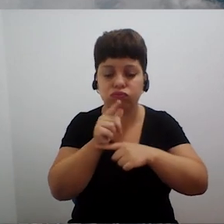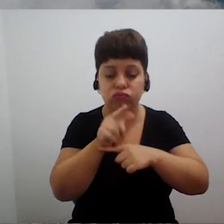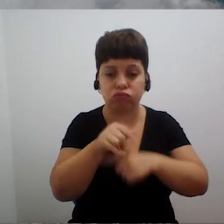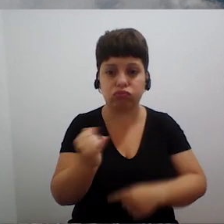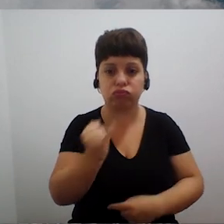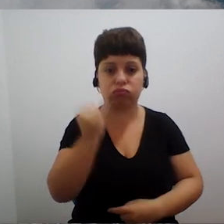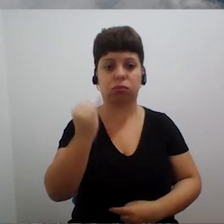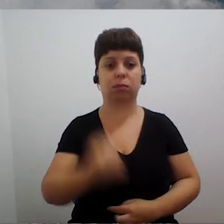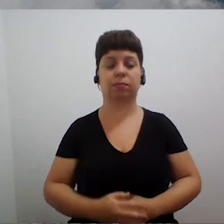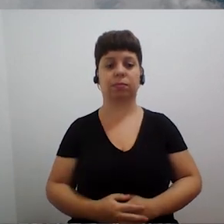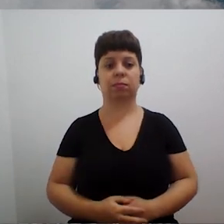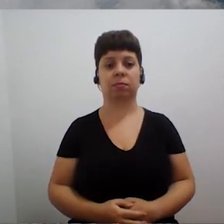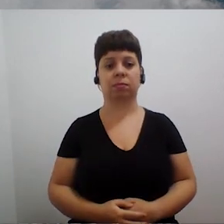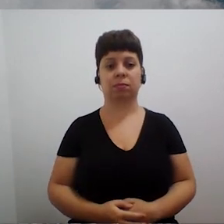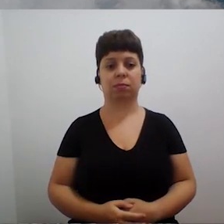E, claro, mais especificamente na questão dos oceanos, acho que é importante,